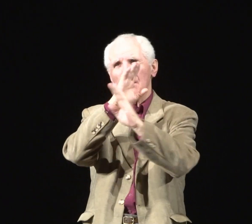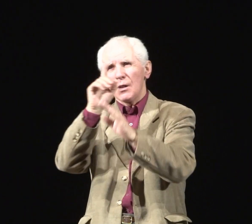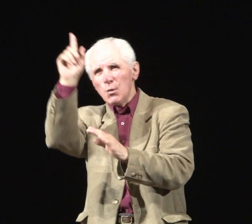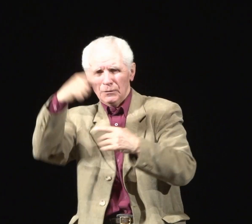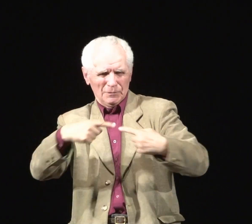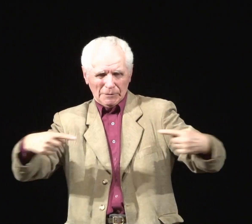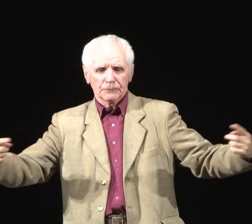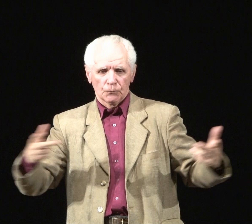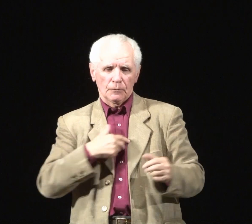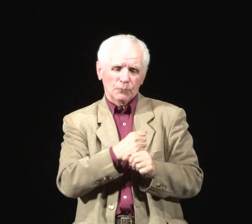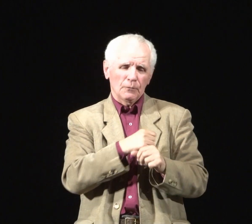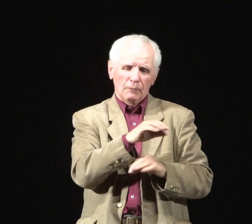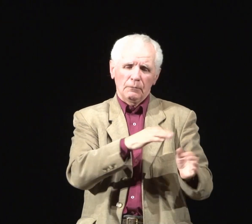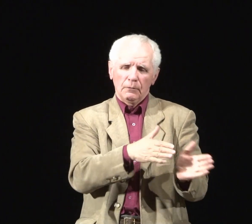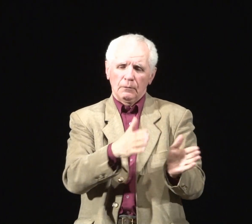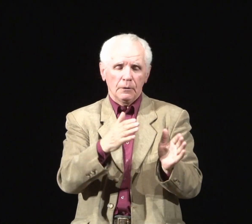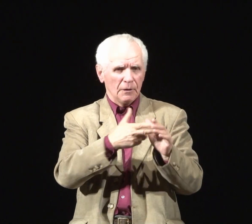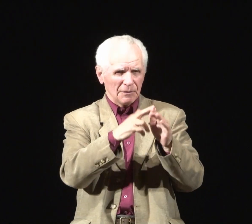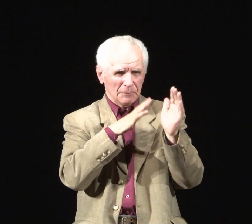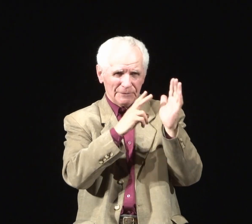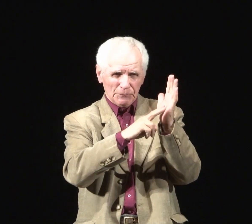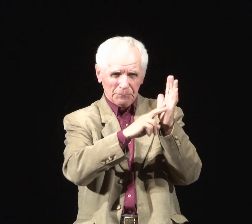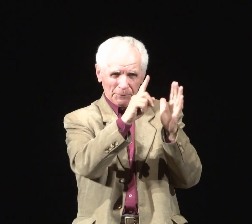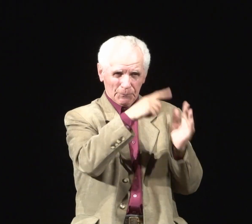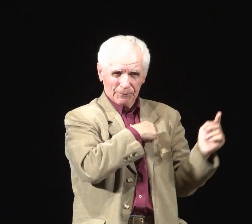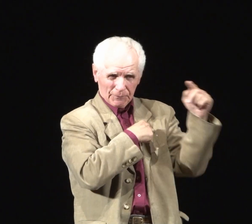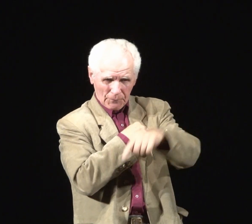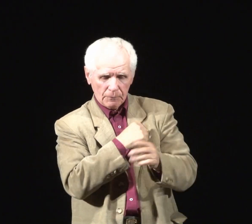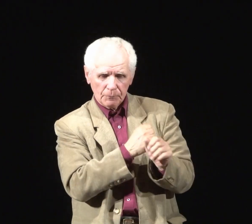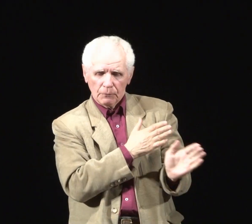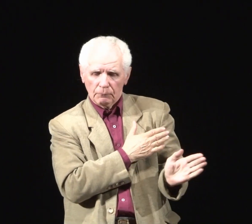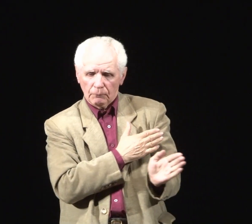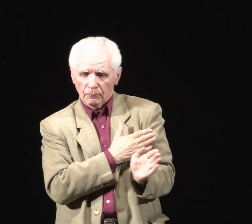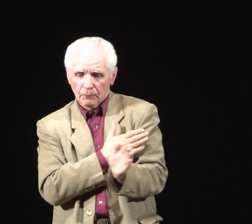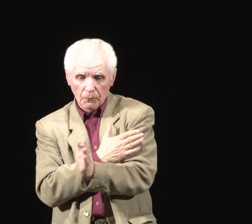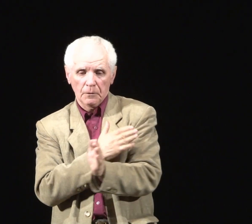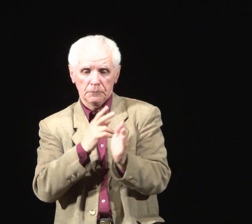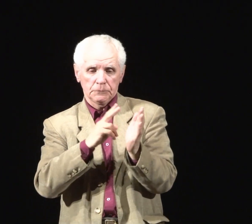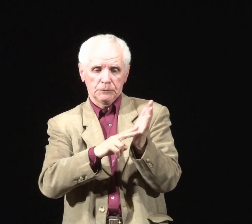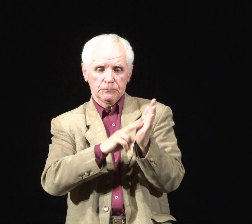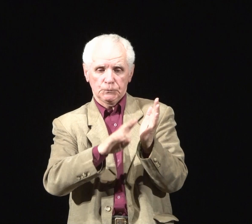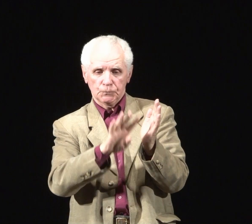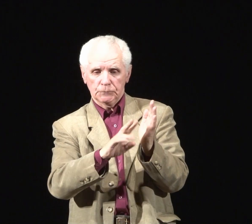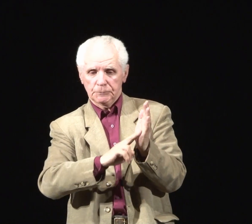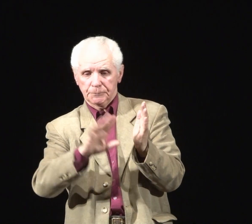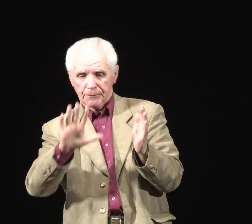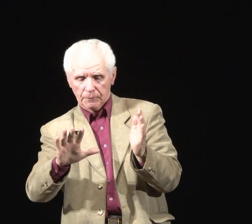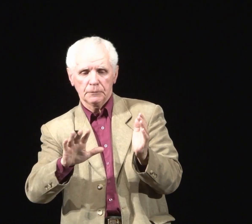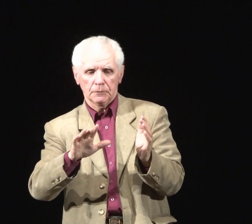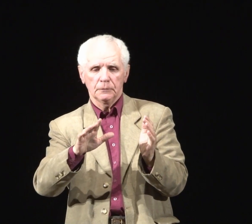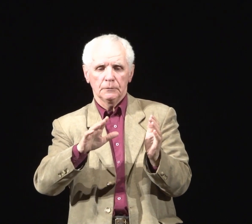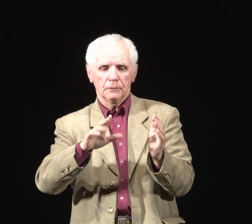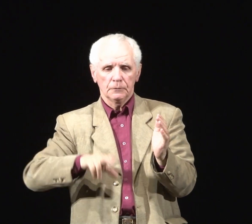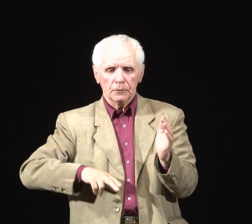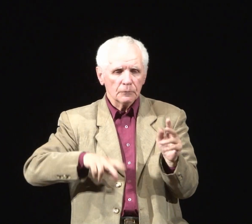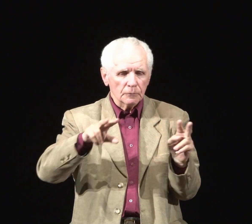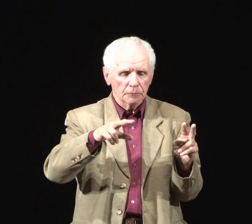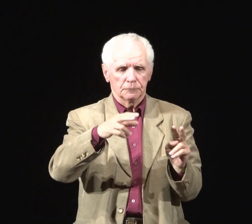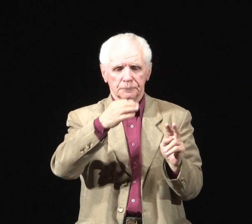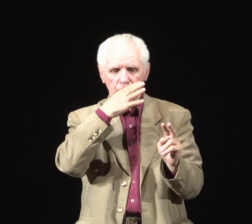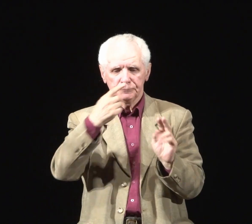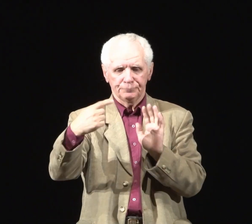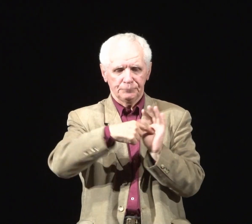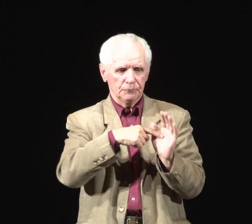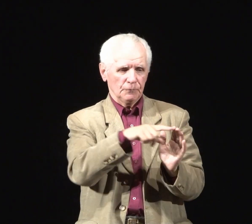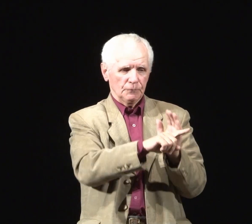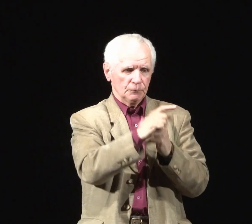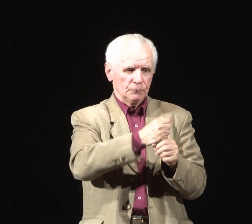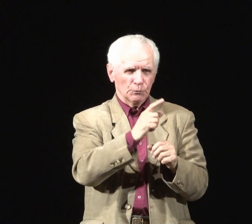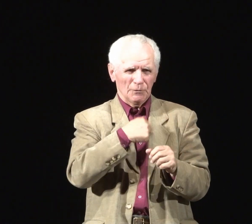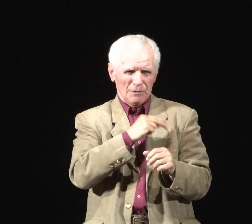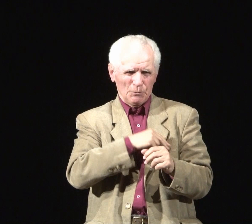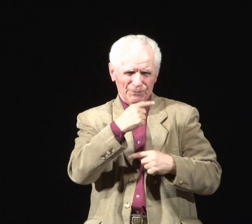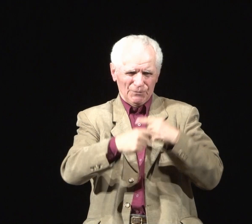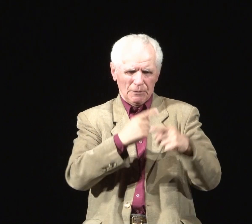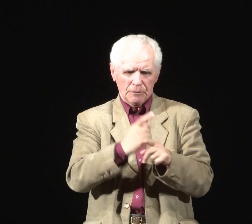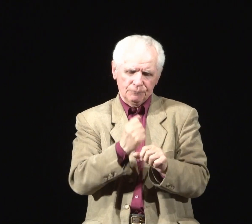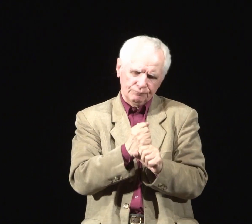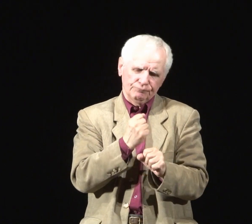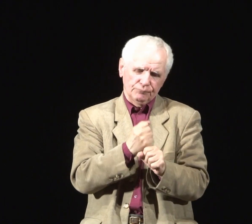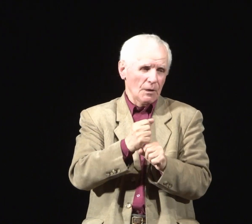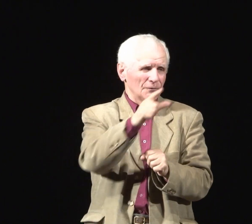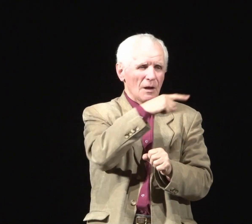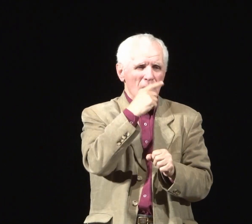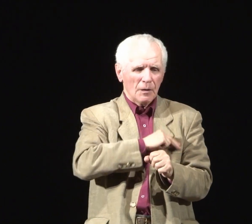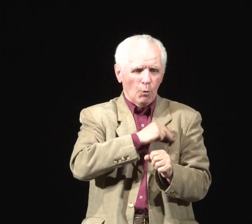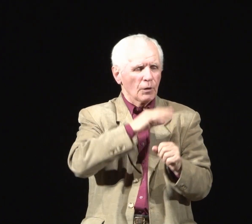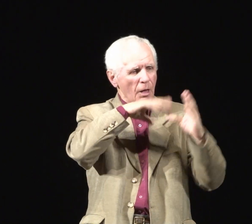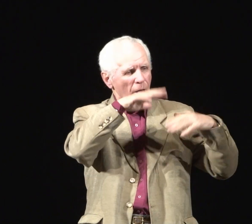Я начал работать в 71 году, а в 74-75 директору понравилась, что я работаю сосредоточенно, не отвлекаясь на разговоры